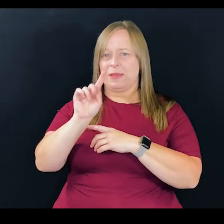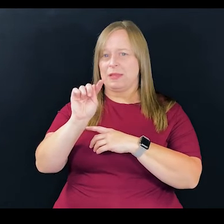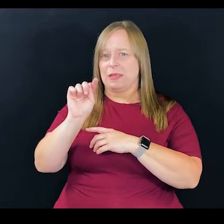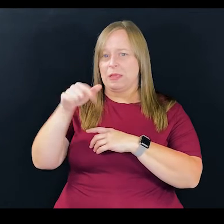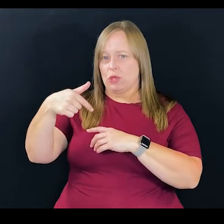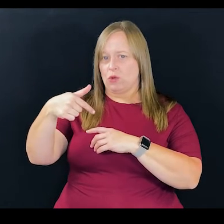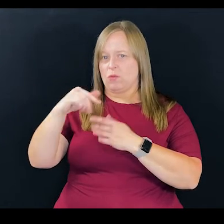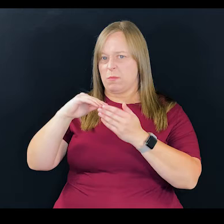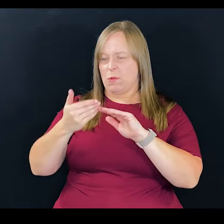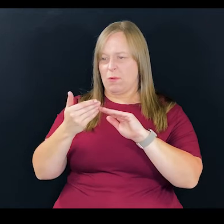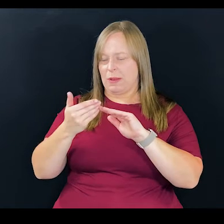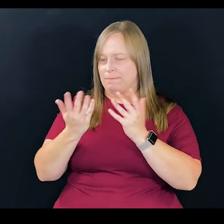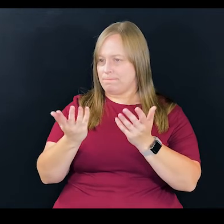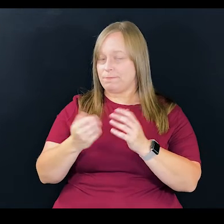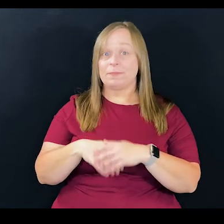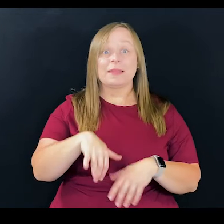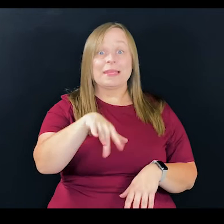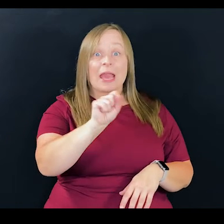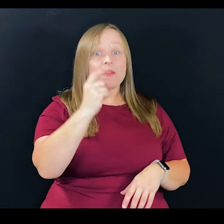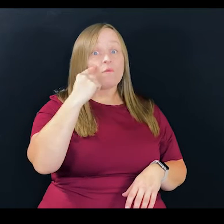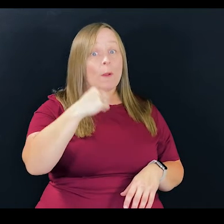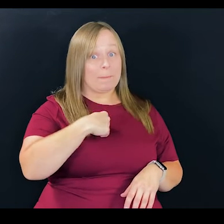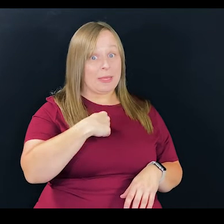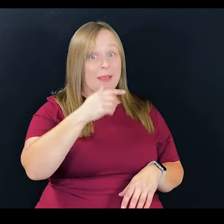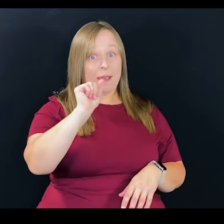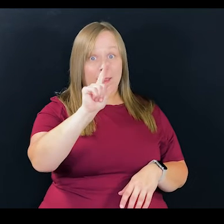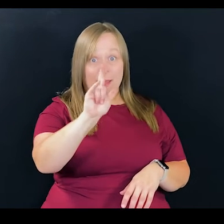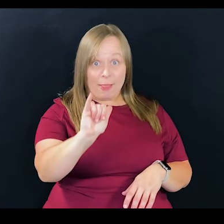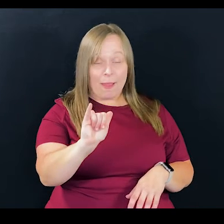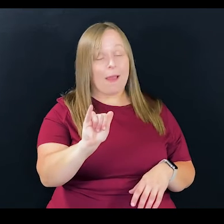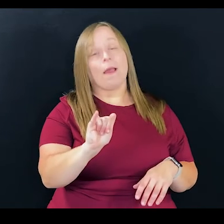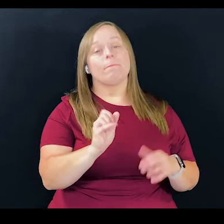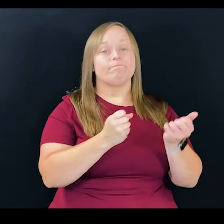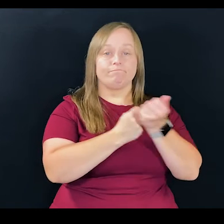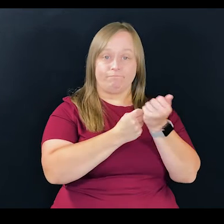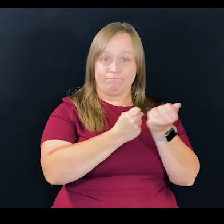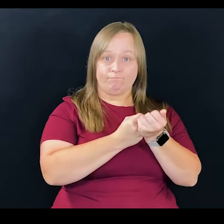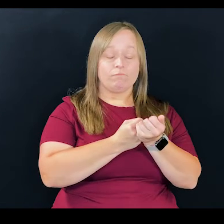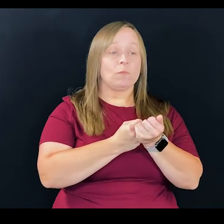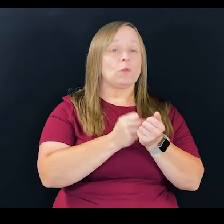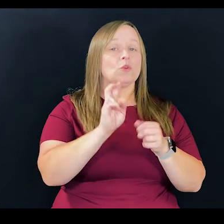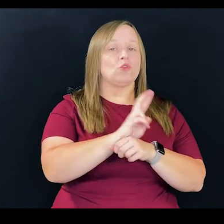de la comunidad LGBTQ? Sí. Un aliado, para mí, lo que significa es